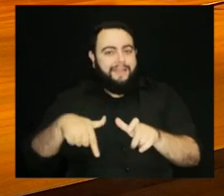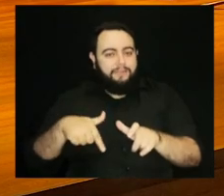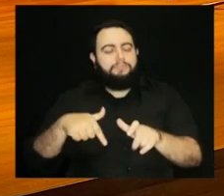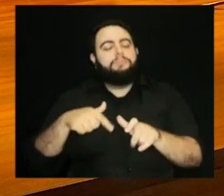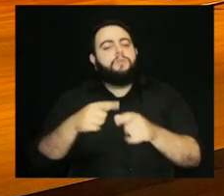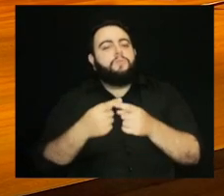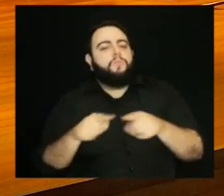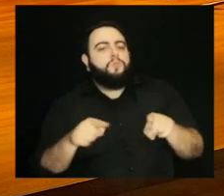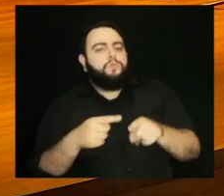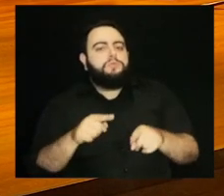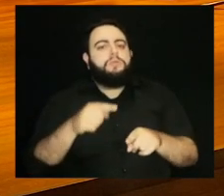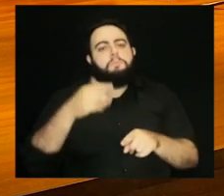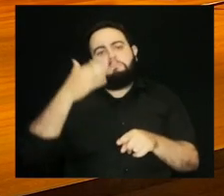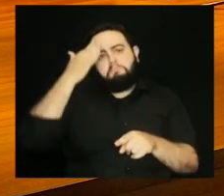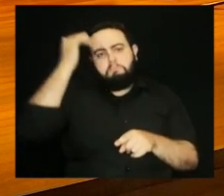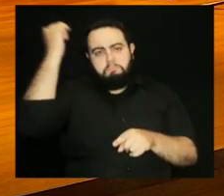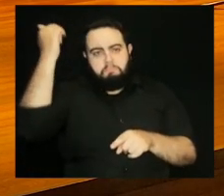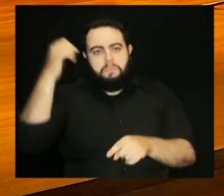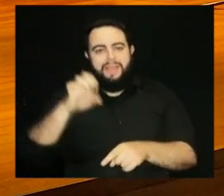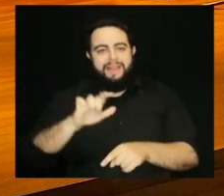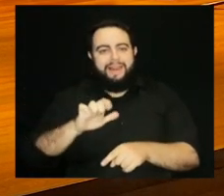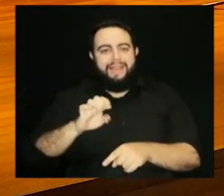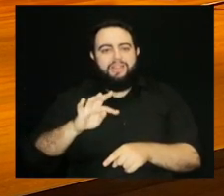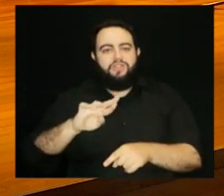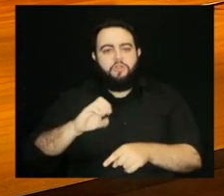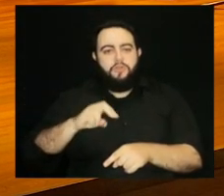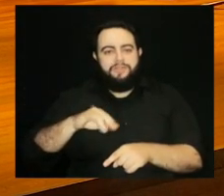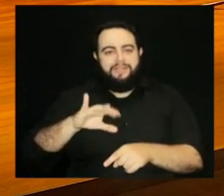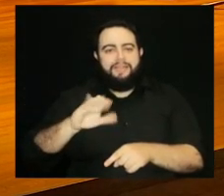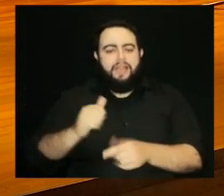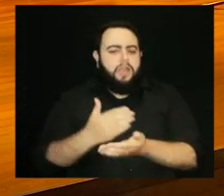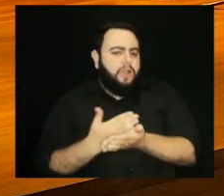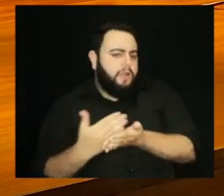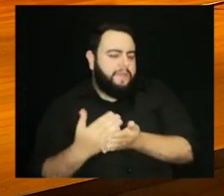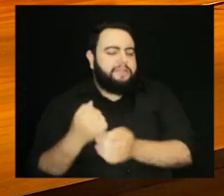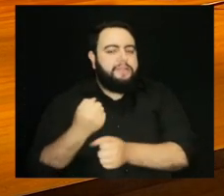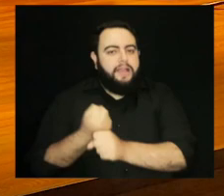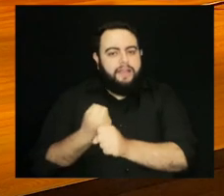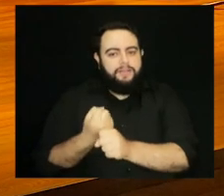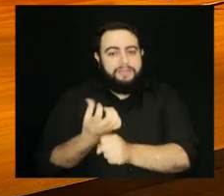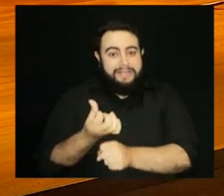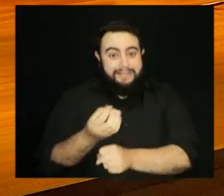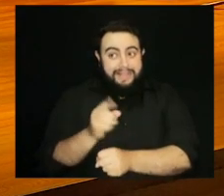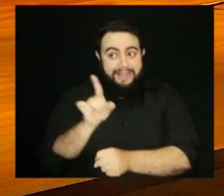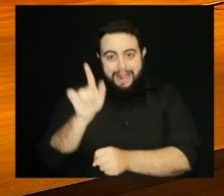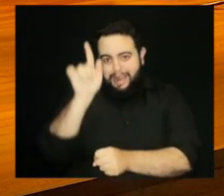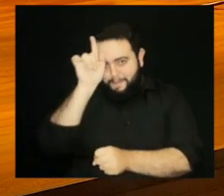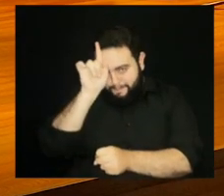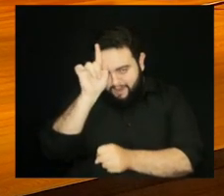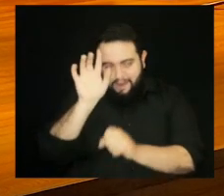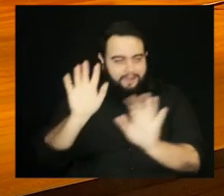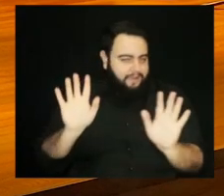música popular eletrônica, que começa com o Kraftwerk lá no final dos anos 60 na Alemanha, mas